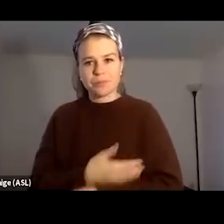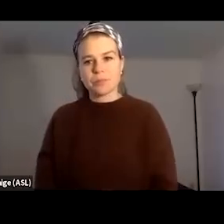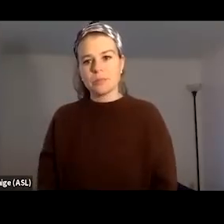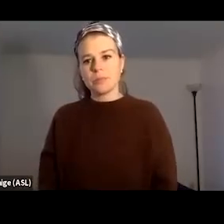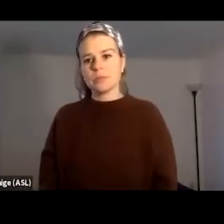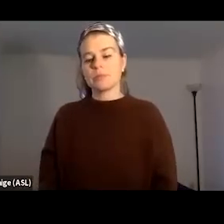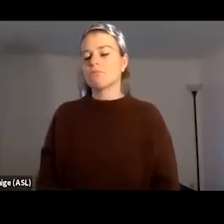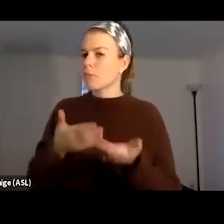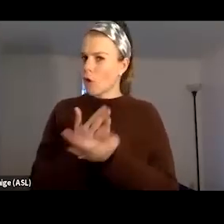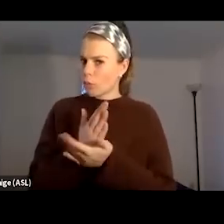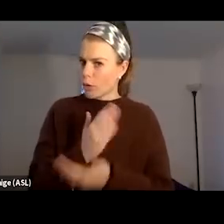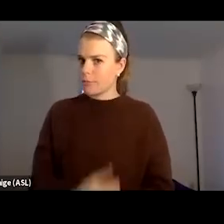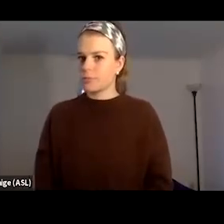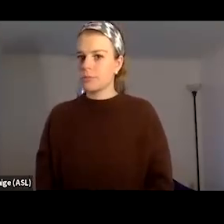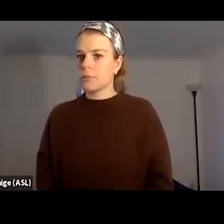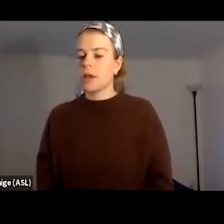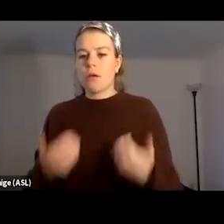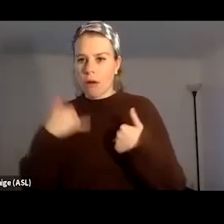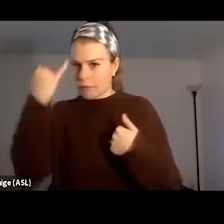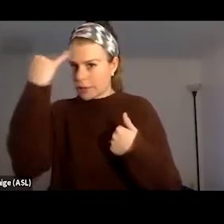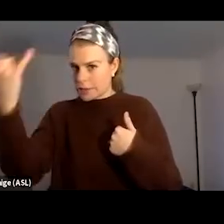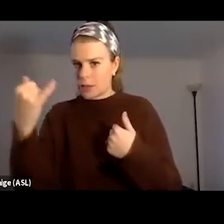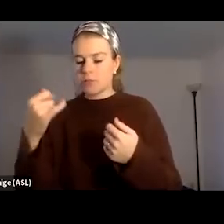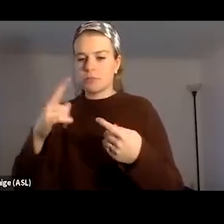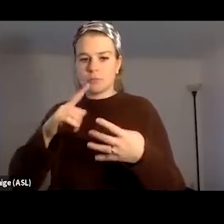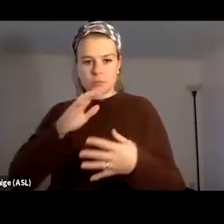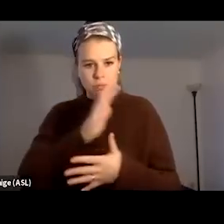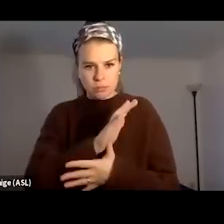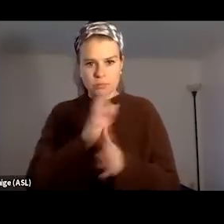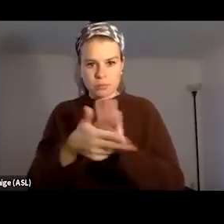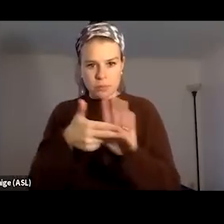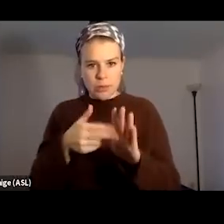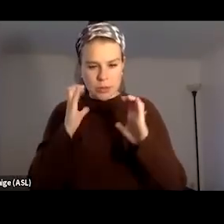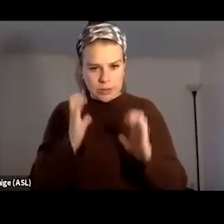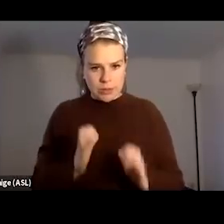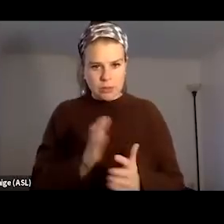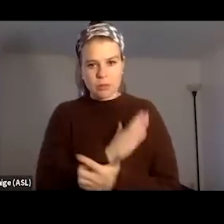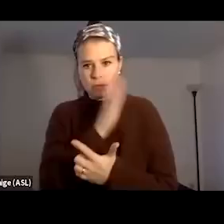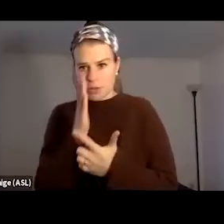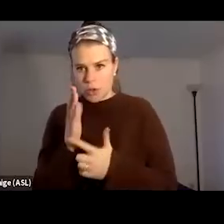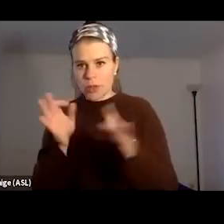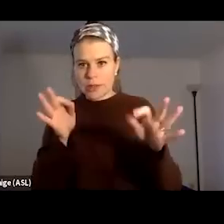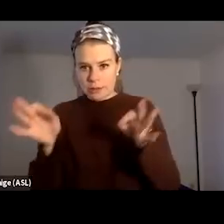Bien, teníamos una idea llamada ciudadanía, luego definimos ciudadanía